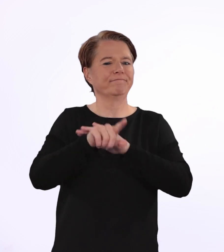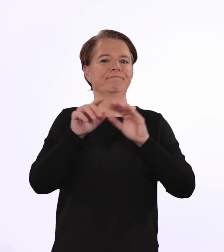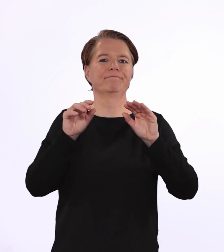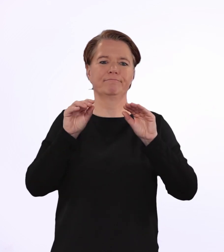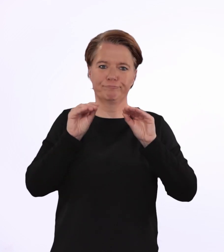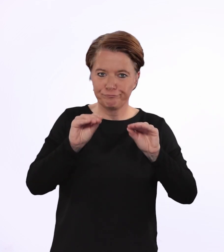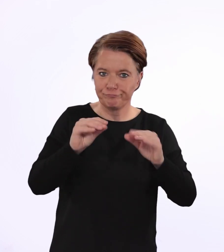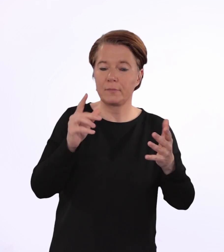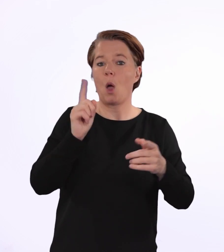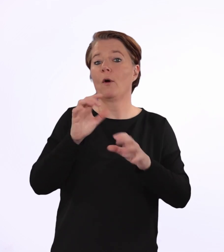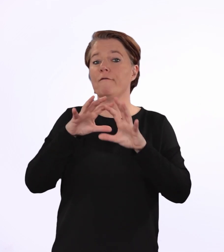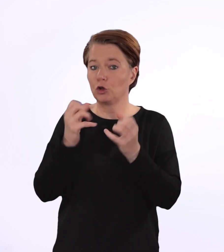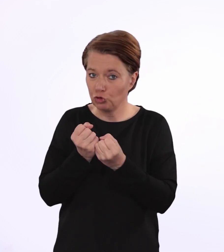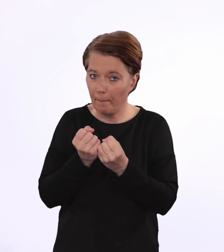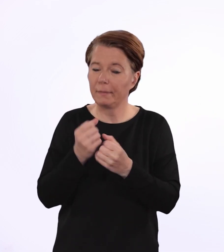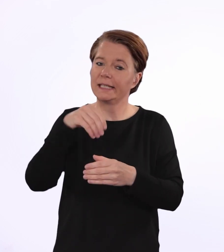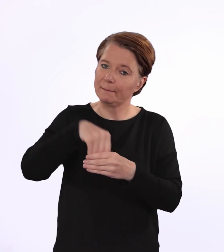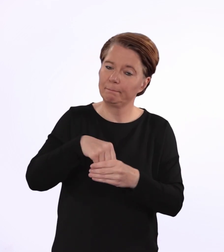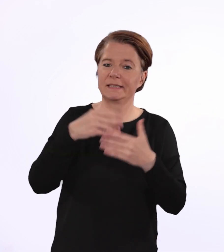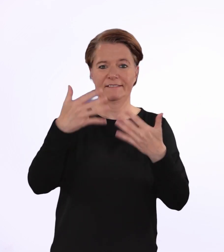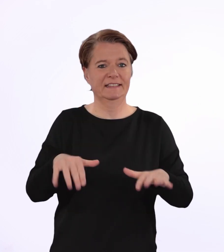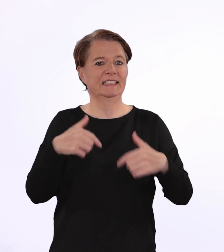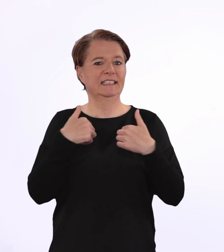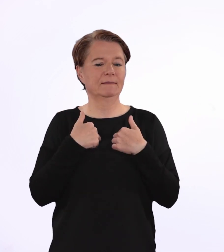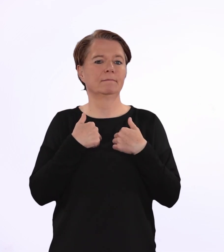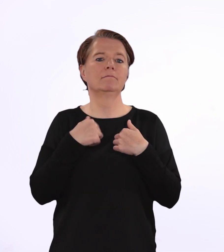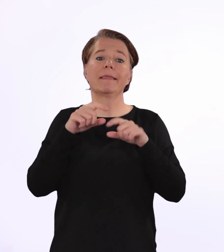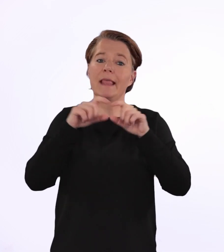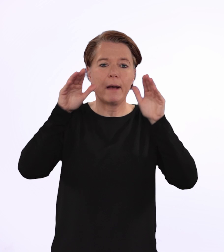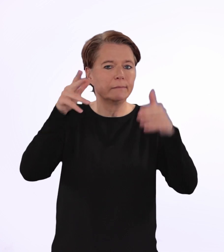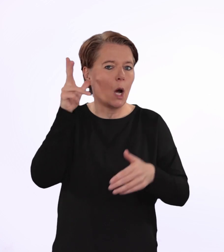Ich habe die Online-Klassen gegeben und dann einen Workshop